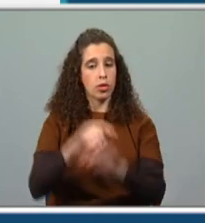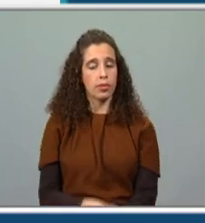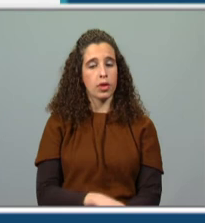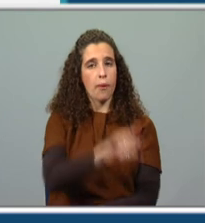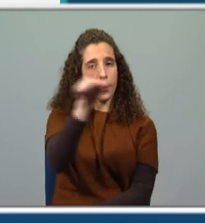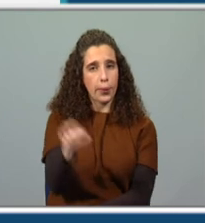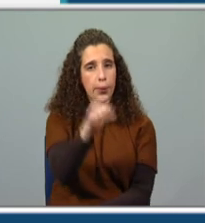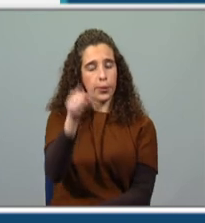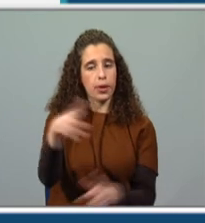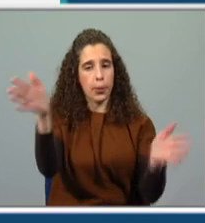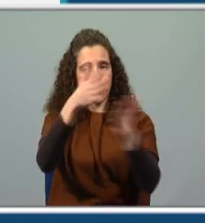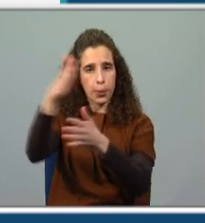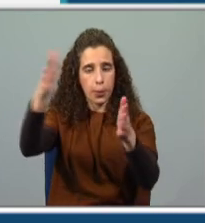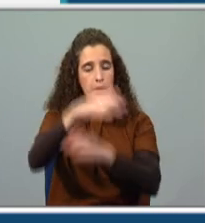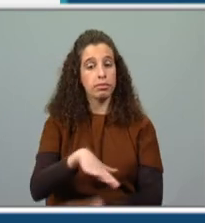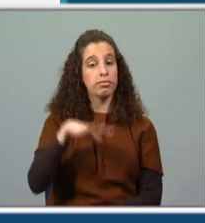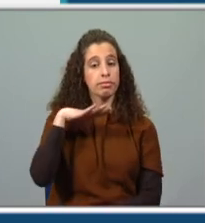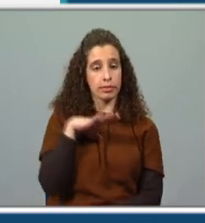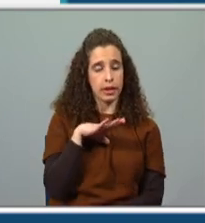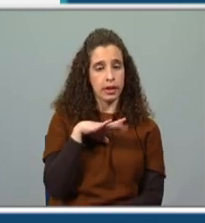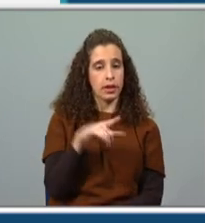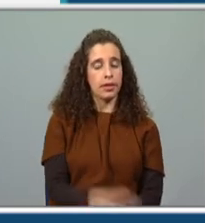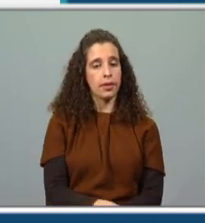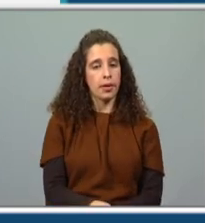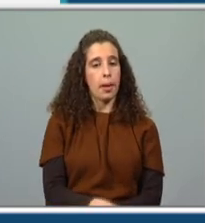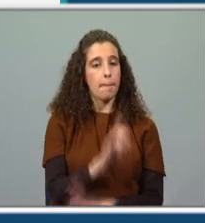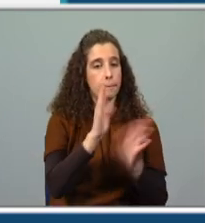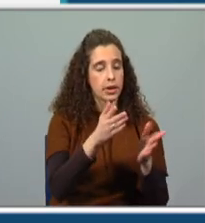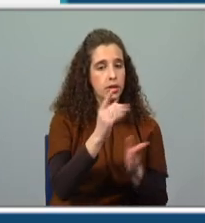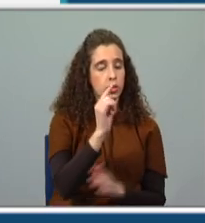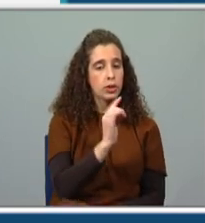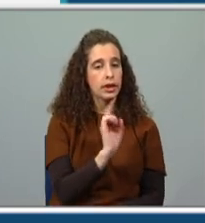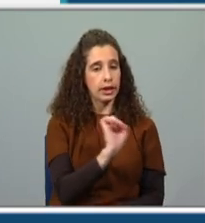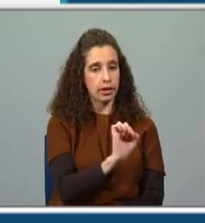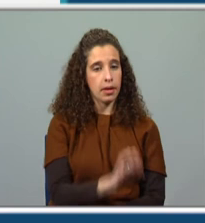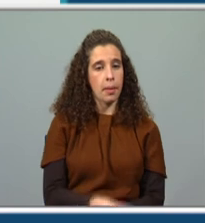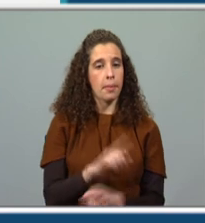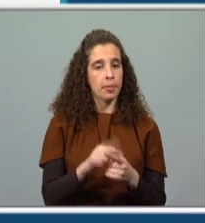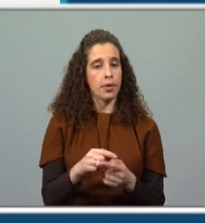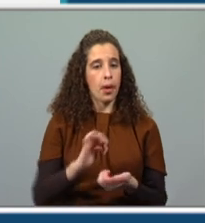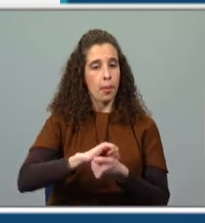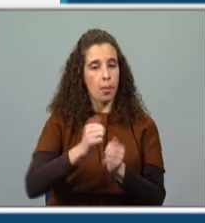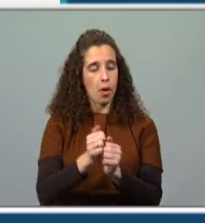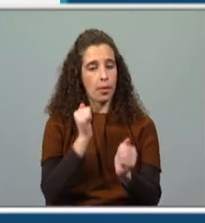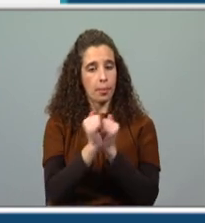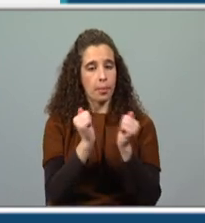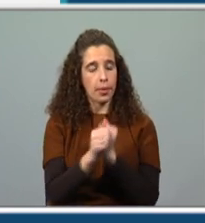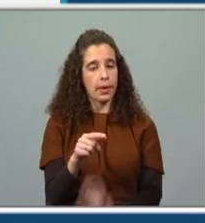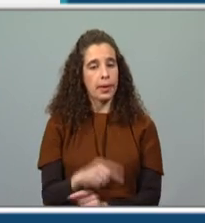Vento e preciso de aqui temos o material molde de papel palhinha 風和我需要這裡我們有材料草紙模具